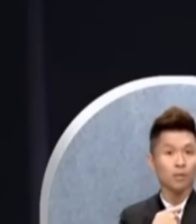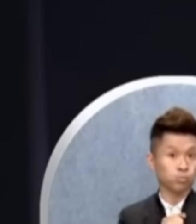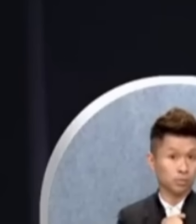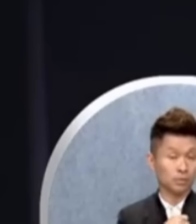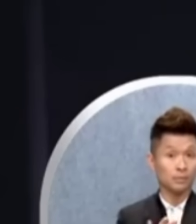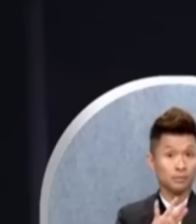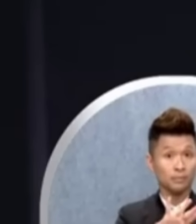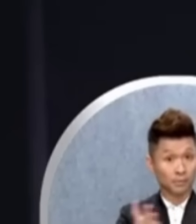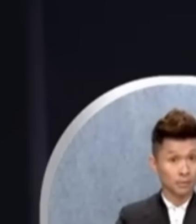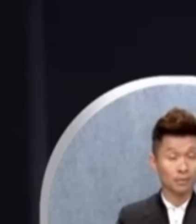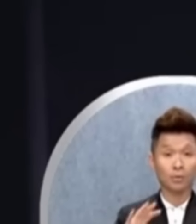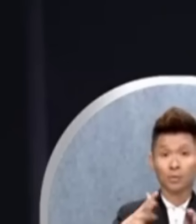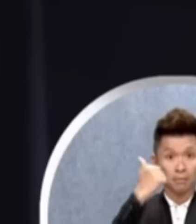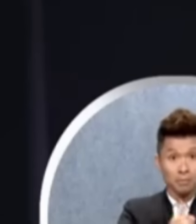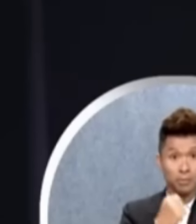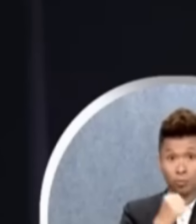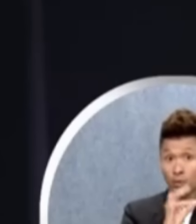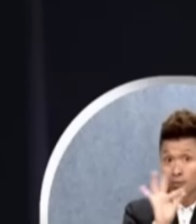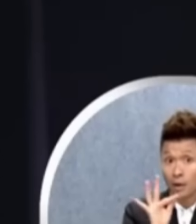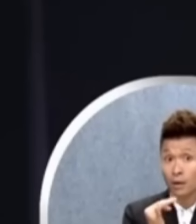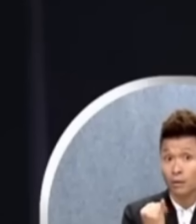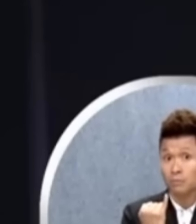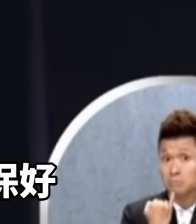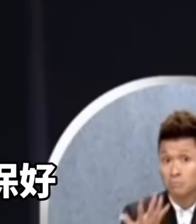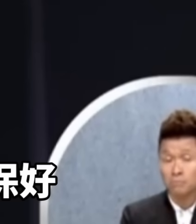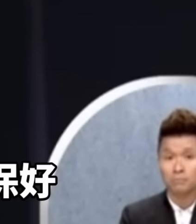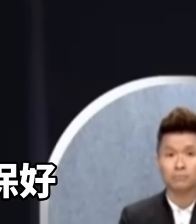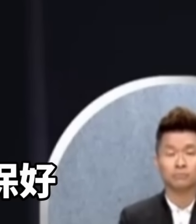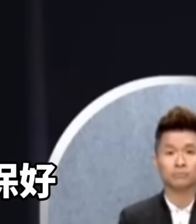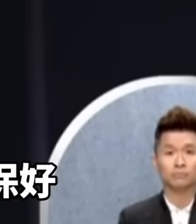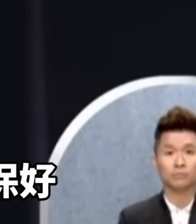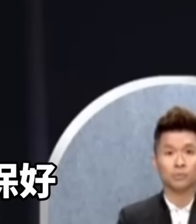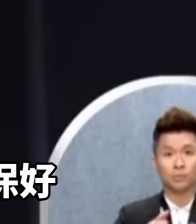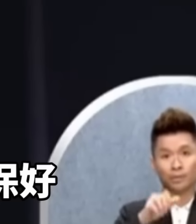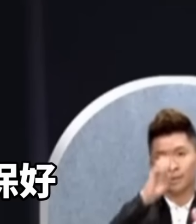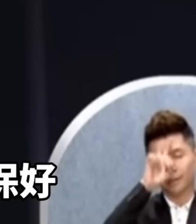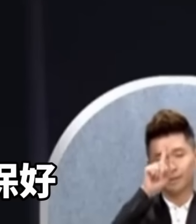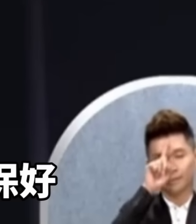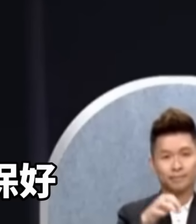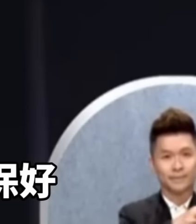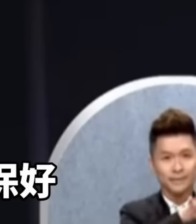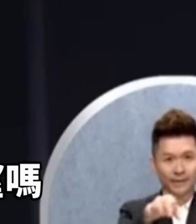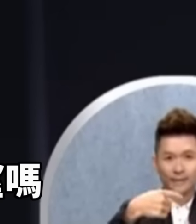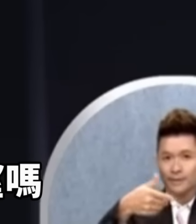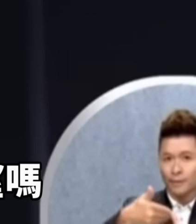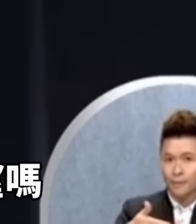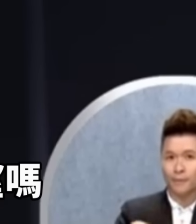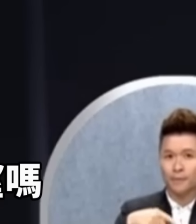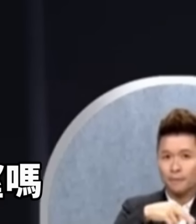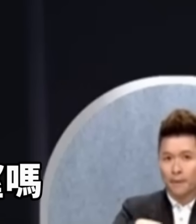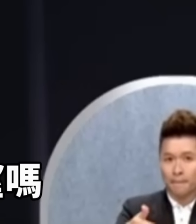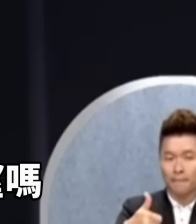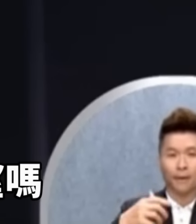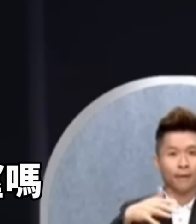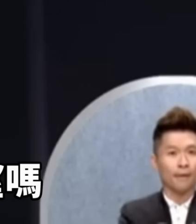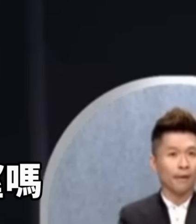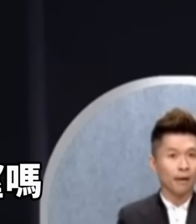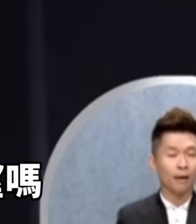國民黨未來要何去何從 還有 我們國民黨希望經濟好 教育好 環保好 國土規劃好 治安好 民進黨不希望嗎